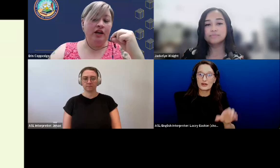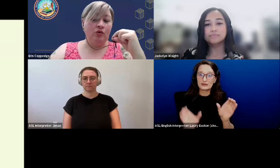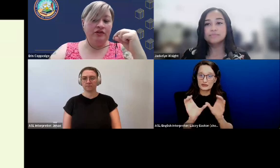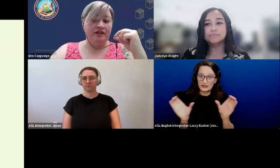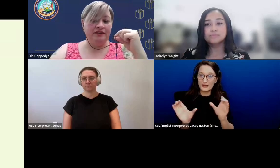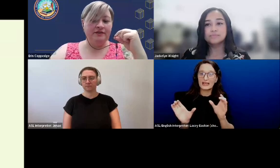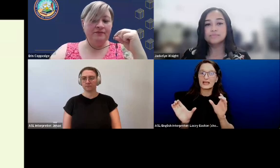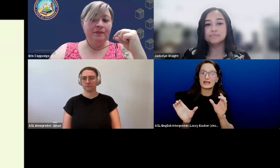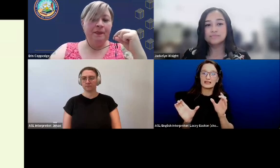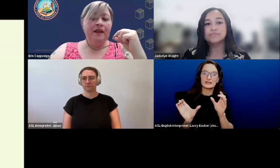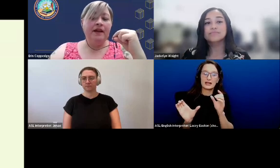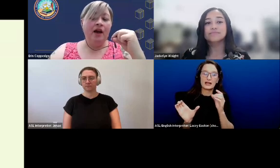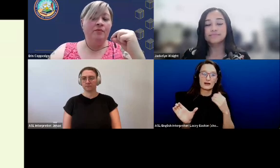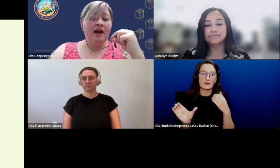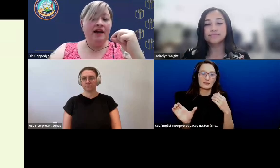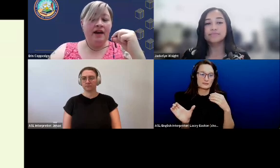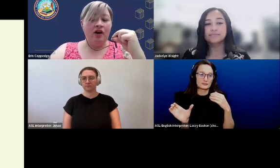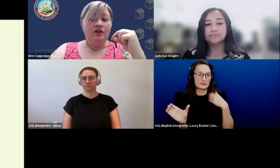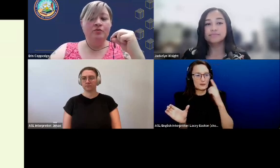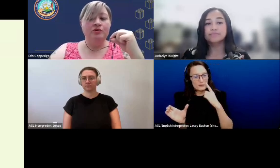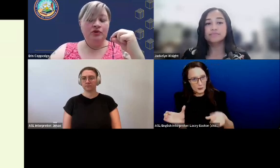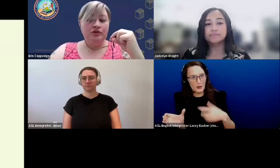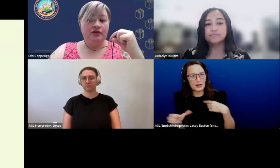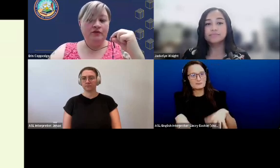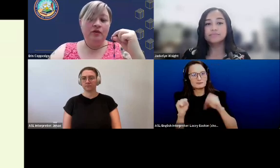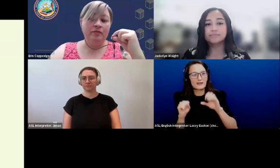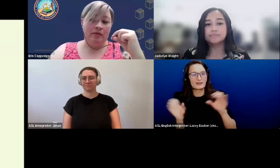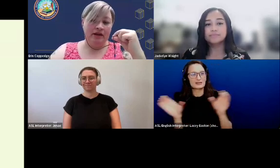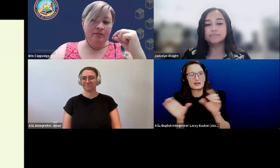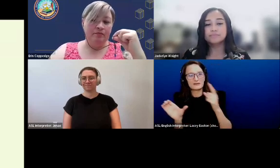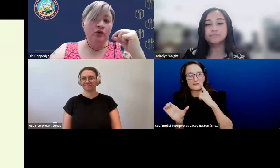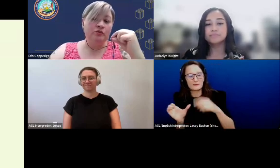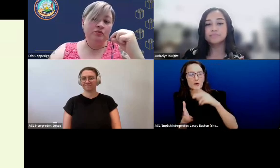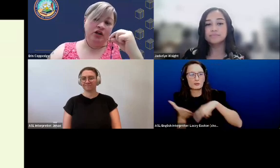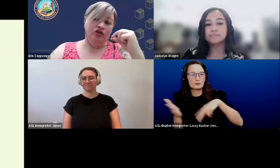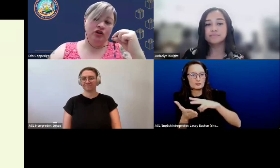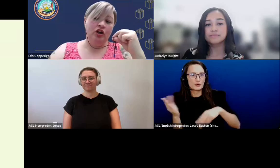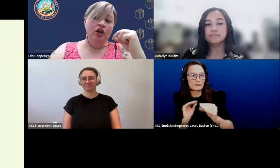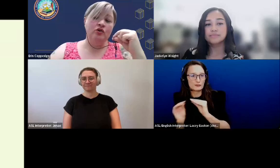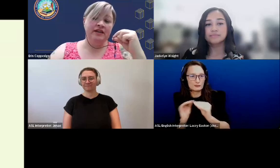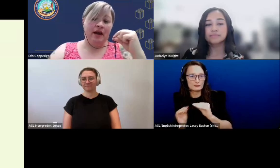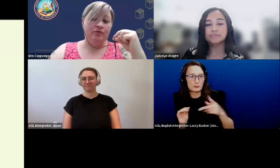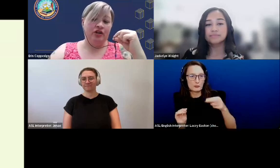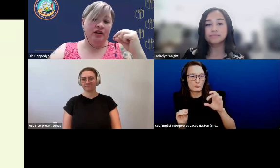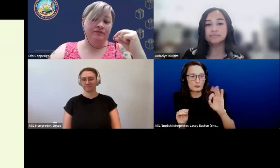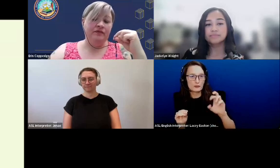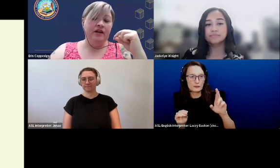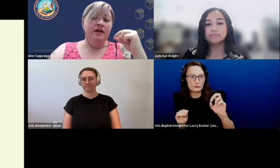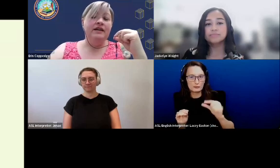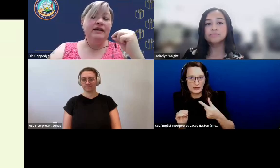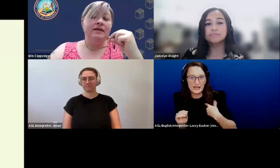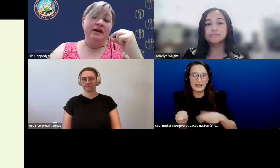cursos de transcripción y corrección. CalPIA también produce para el público subtítulos cerrados,